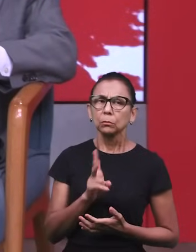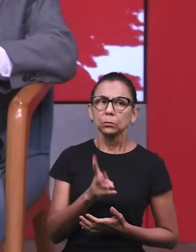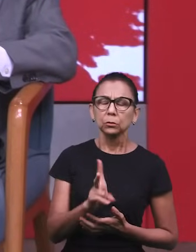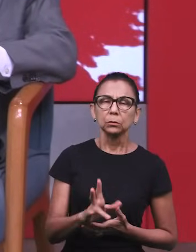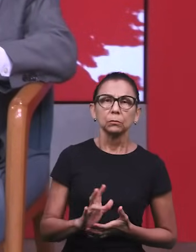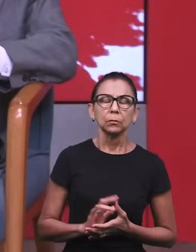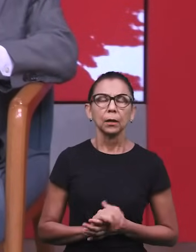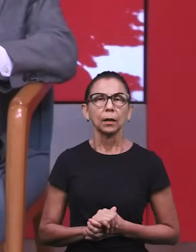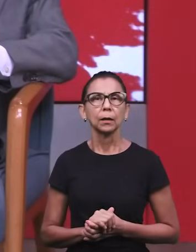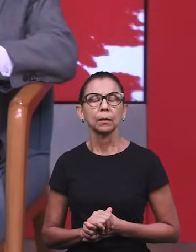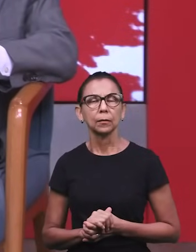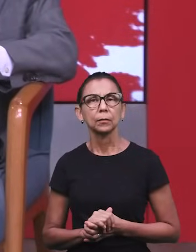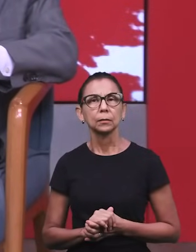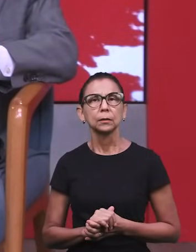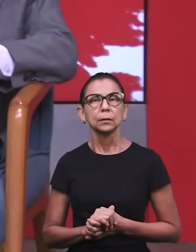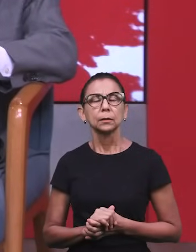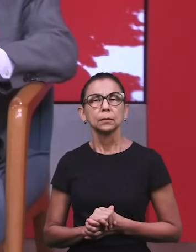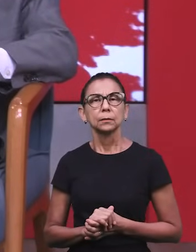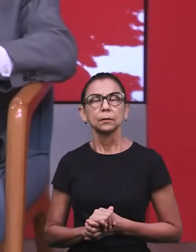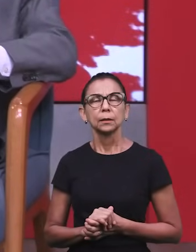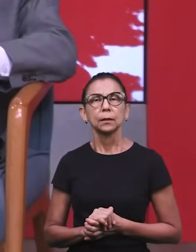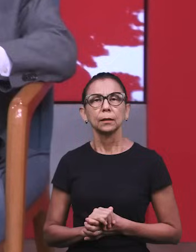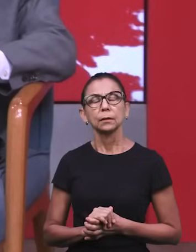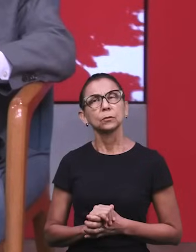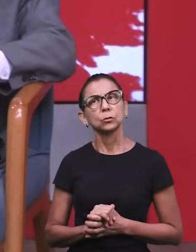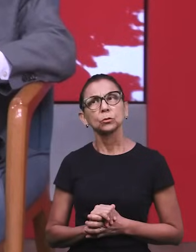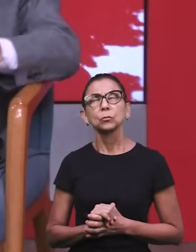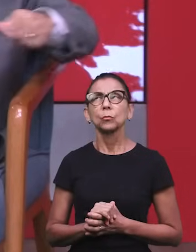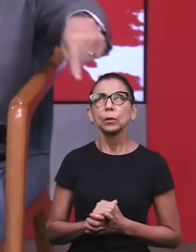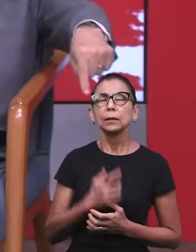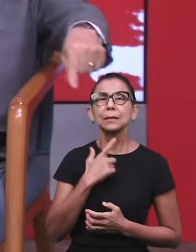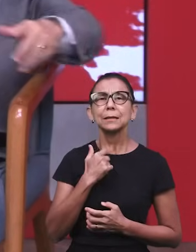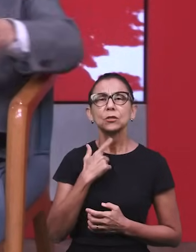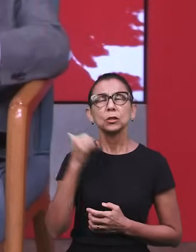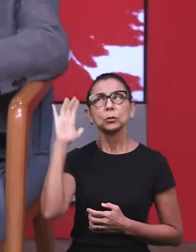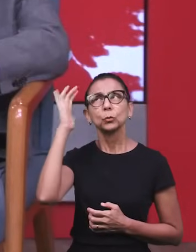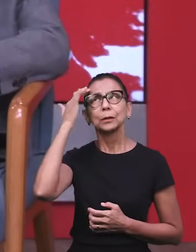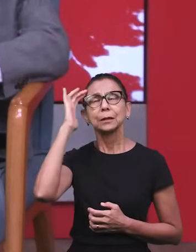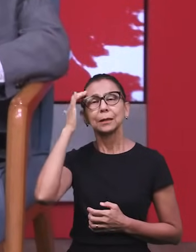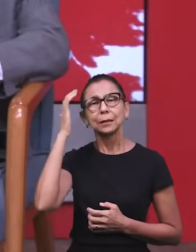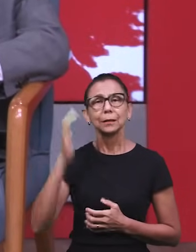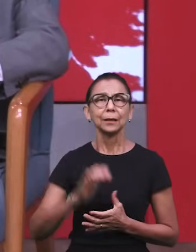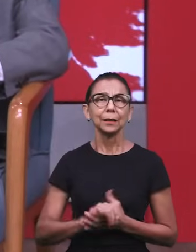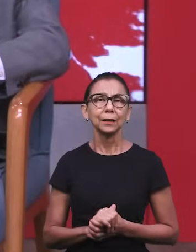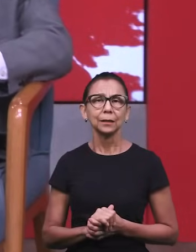um um movimento ascendente de entendimento disso com as pessoas que foram com as pessoas que foram